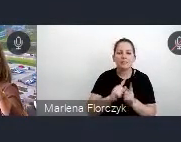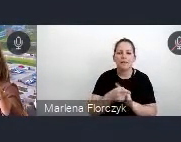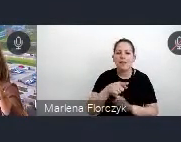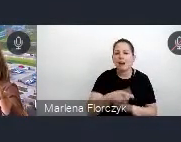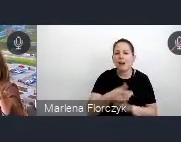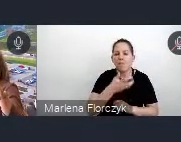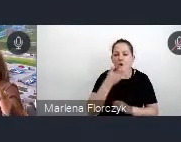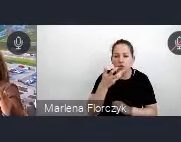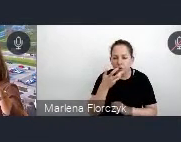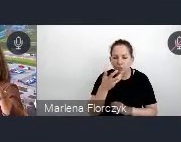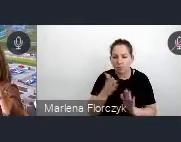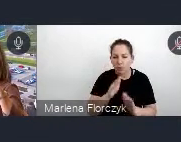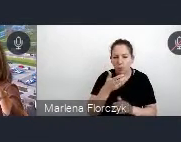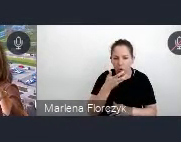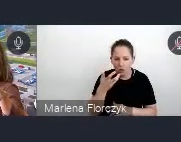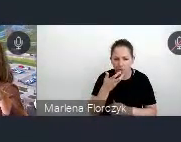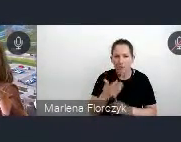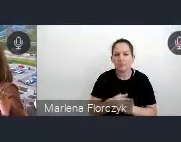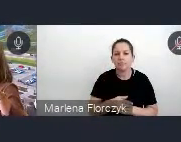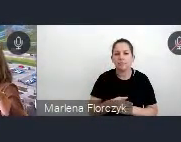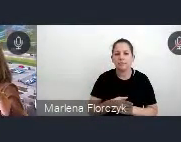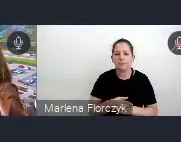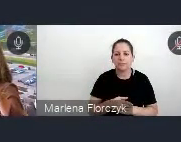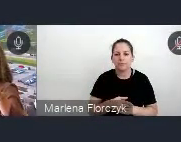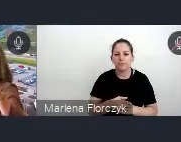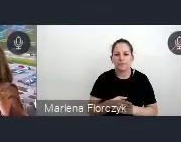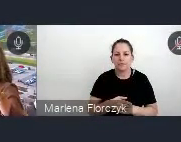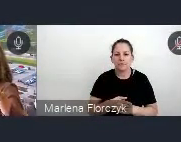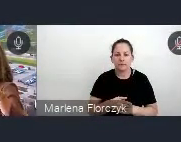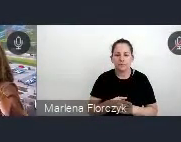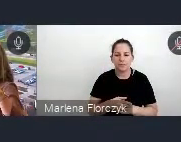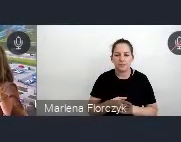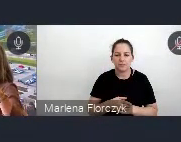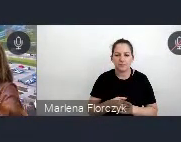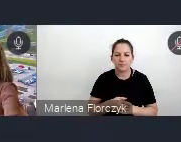to tutaj zwalniamy chociażby z czynszu te podmioty,